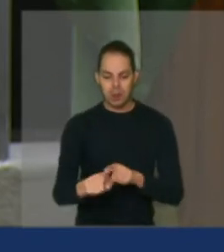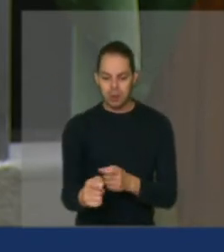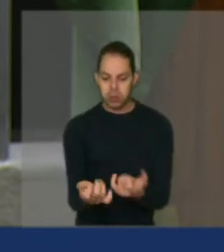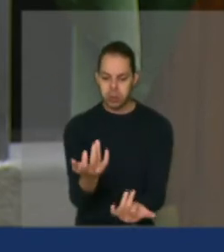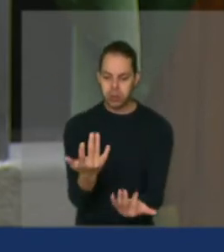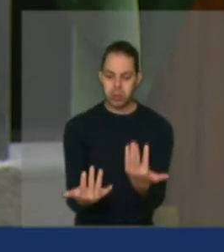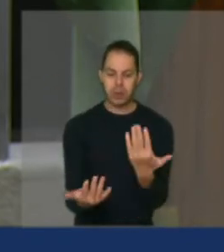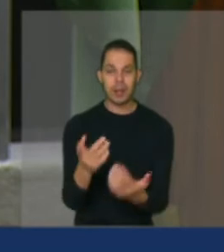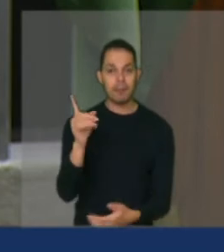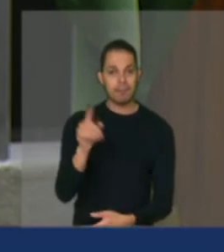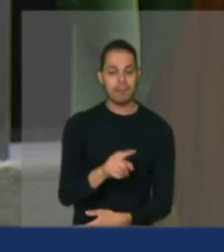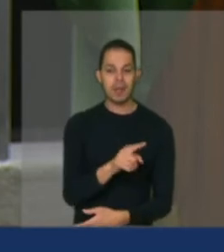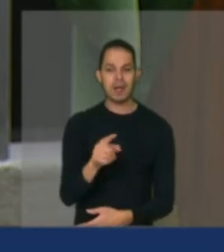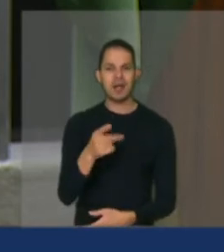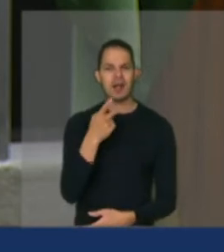VERDADEIRO QUANDO SE DIZ QUE REGULARIZAR A TERRA AVANÇARÁ